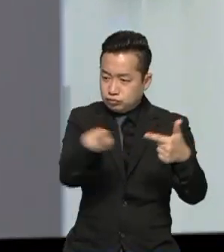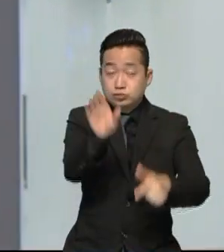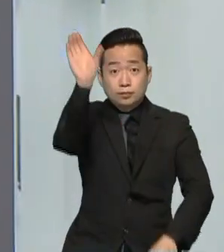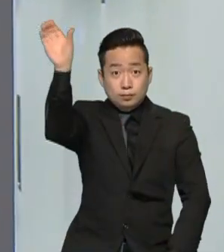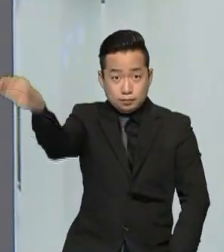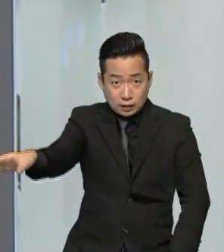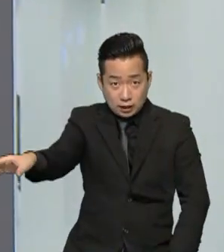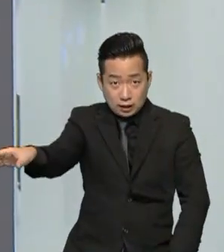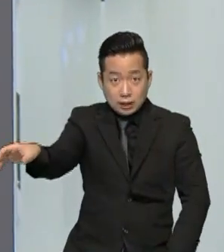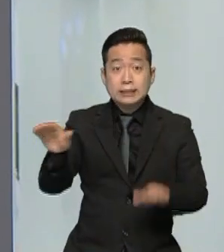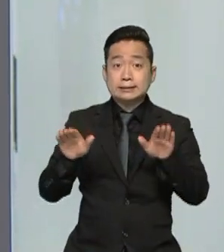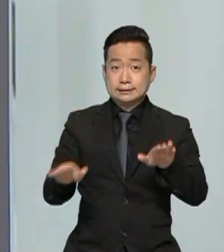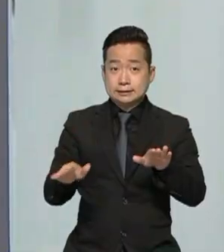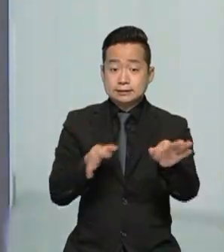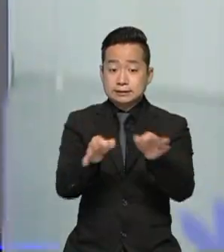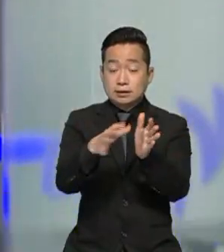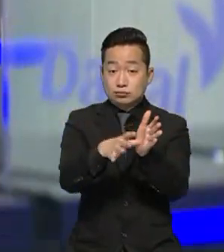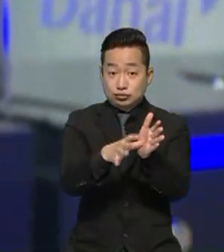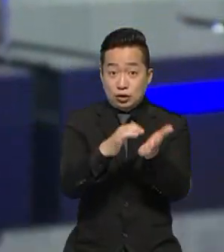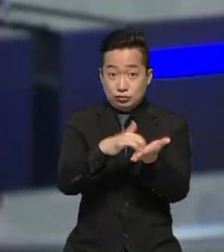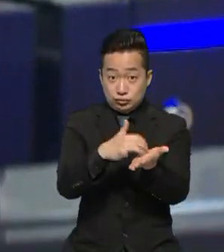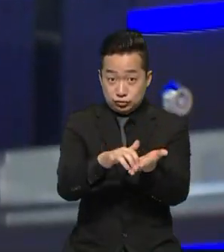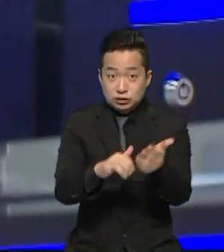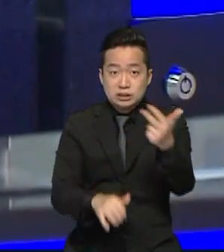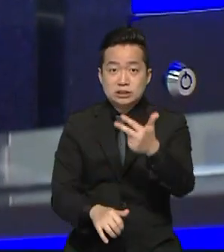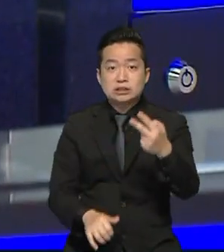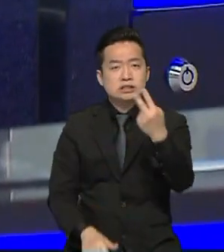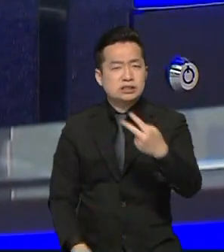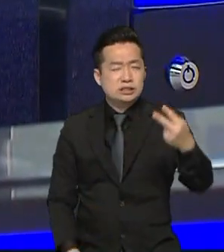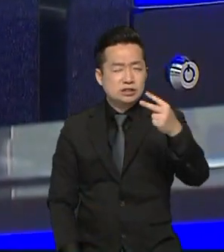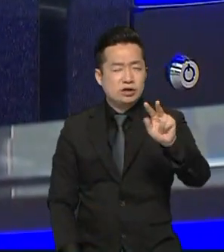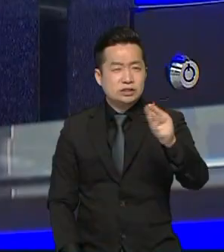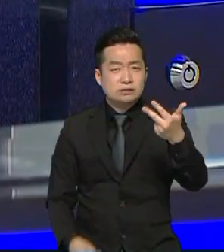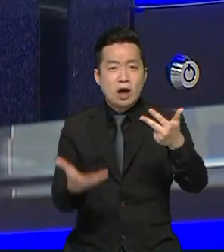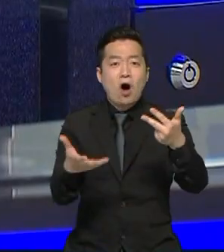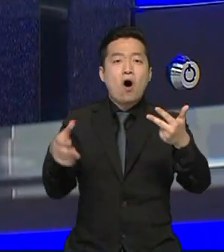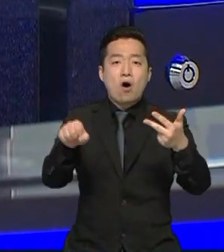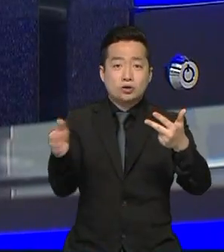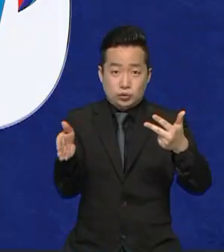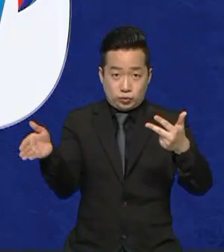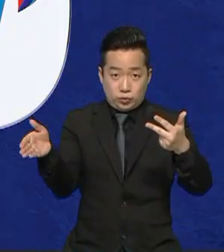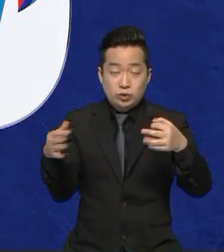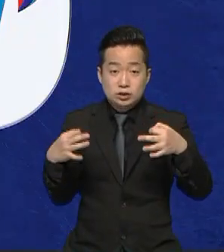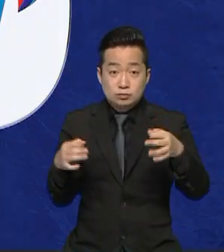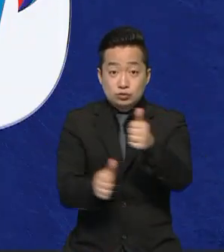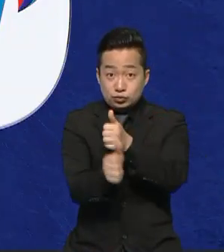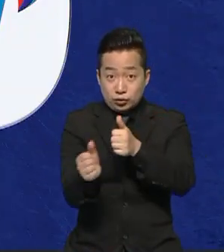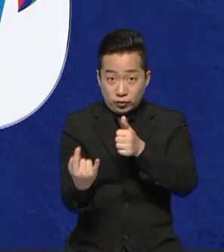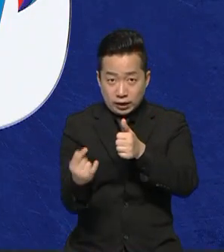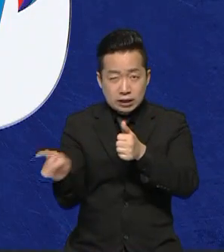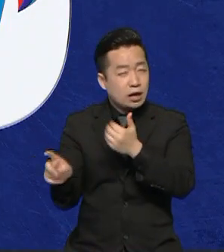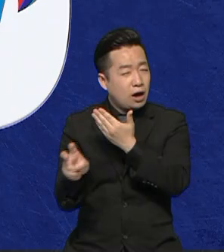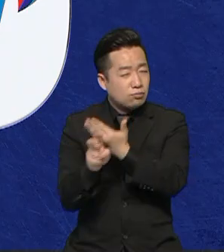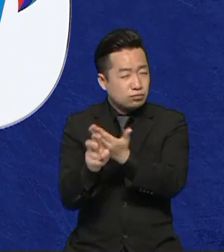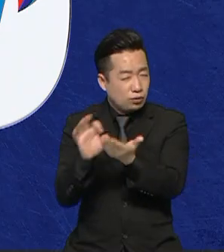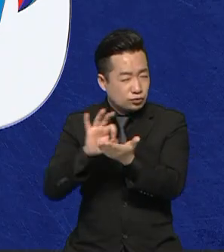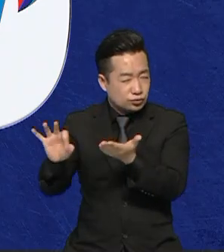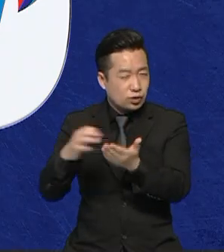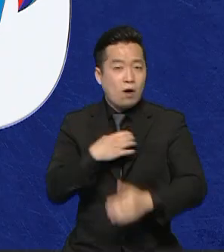현재 시세대로라면 2,700억 원 정도 규모입니다. 금융위는 이 자금이 불법적으로 쓰일 우려가 있다면서 누구에게 준 건지